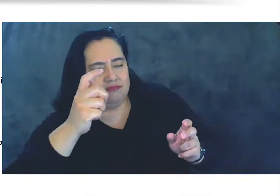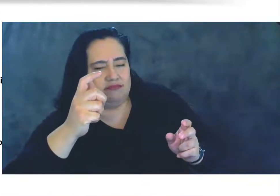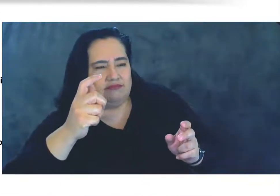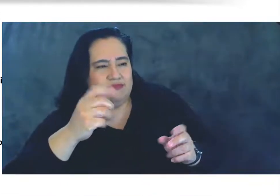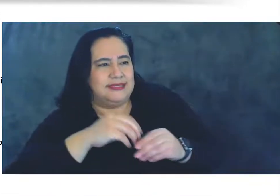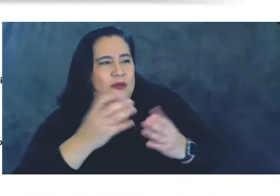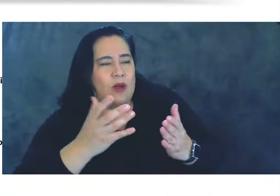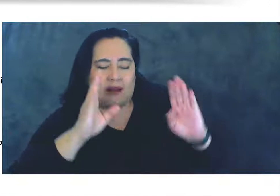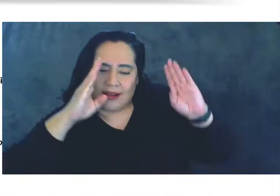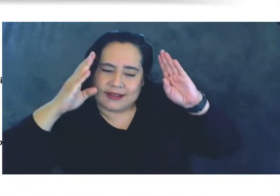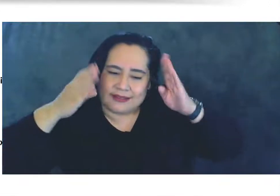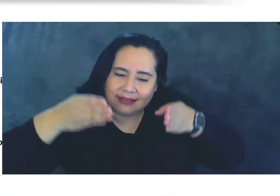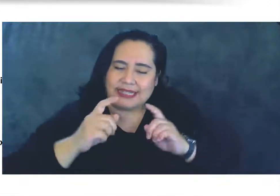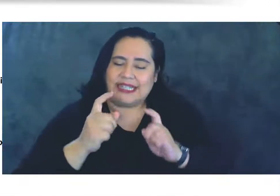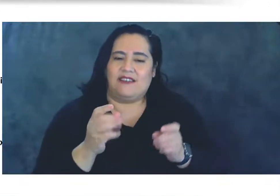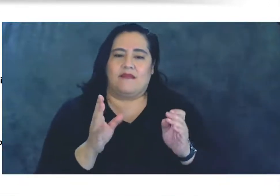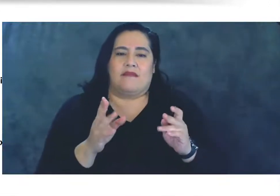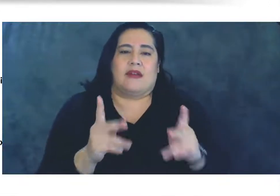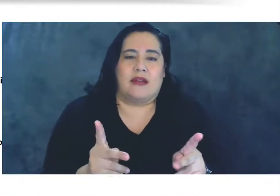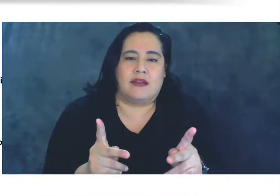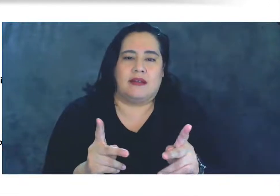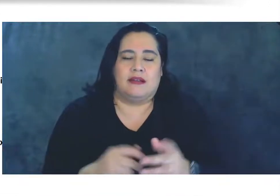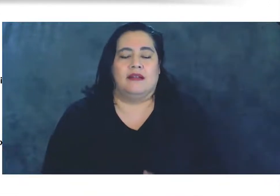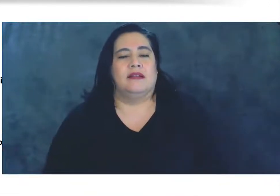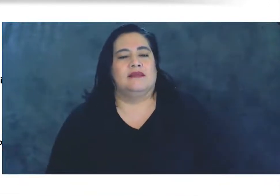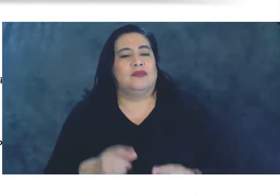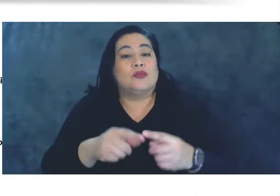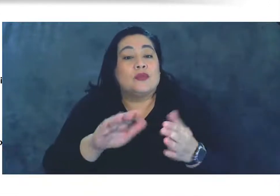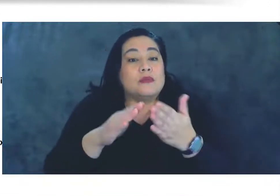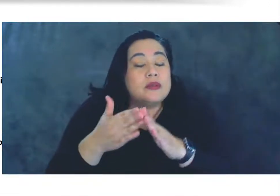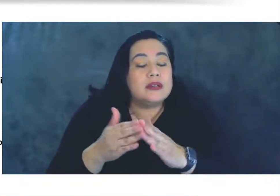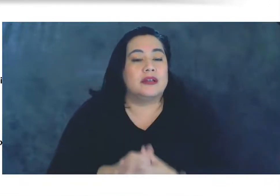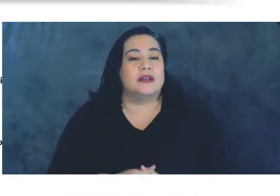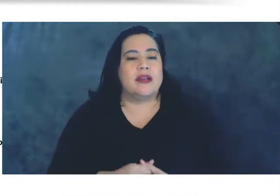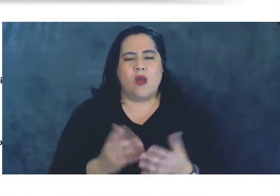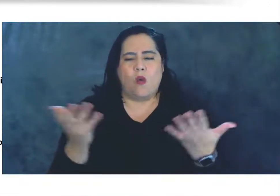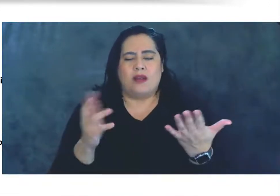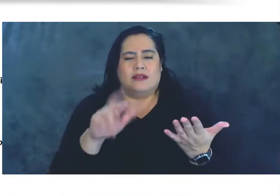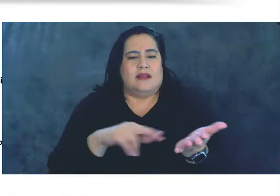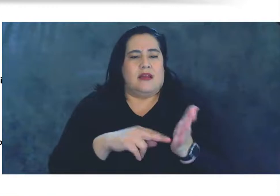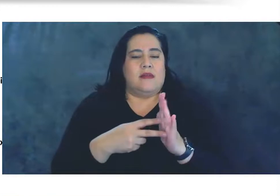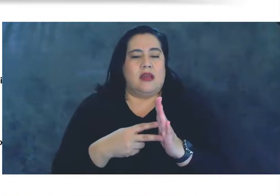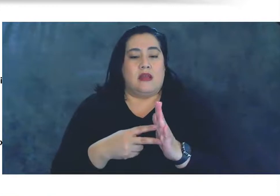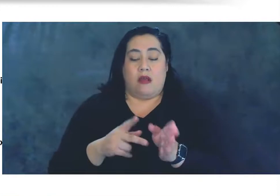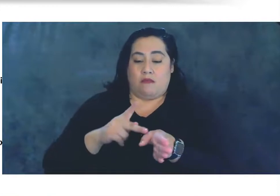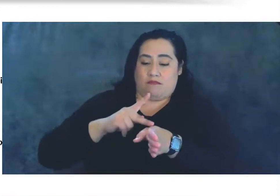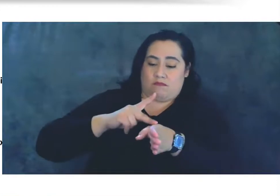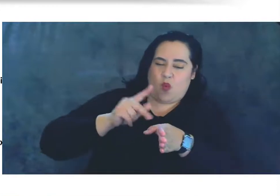en enfocarse en la contribución de uno a la comunidad. Y Qué significa el profesionalismo?